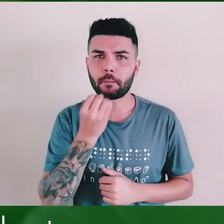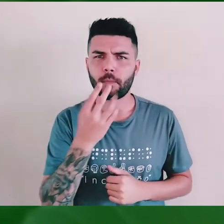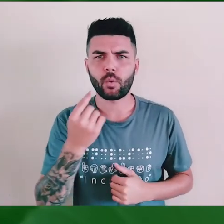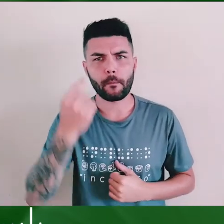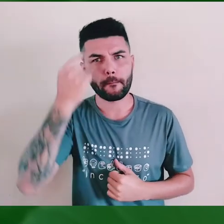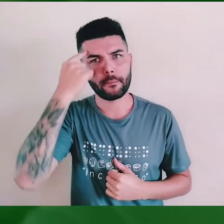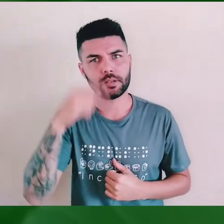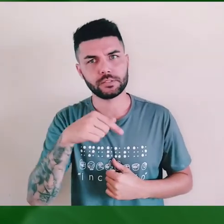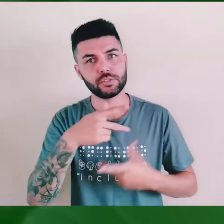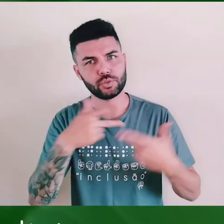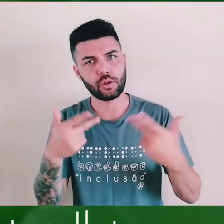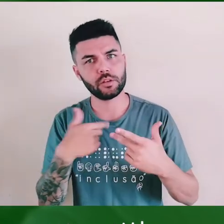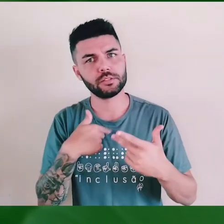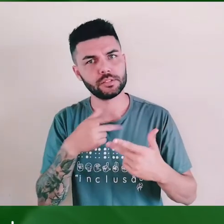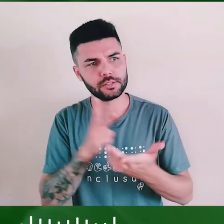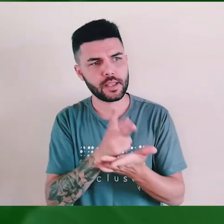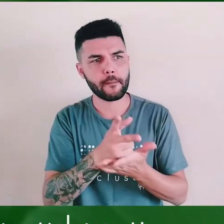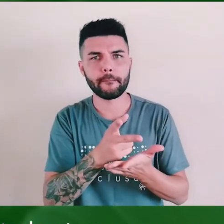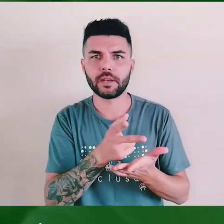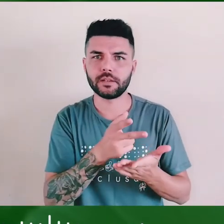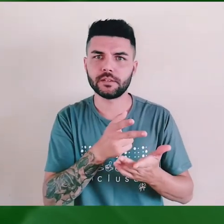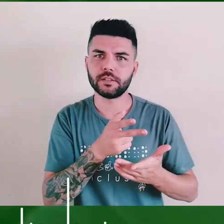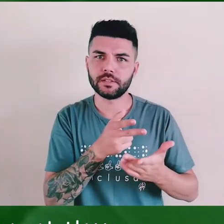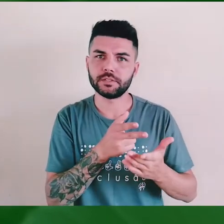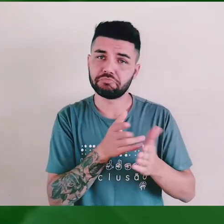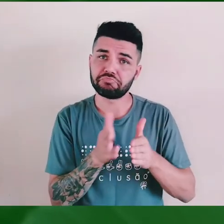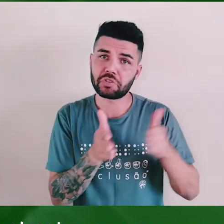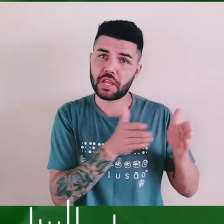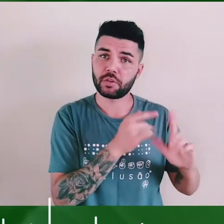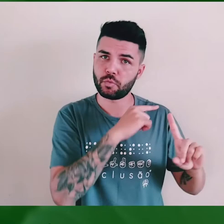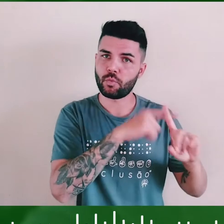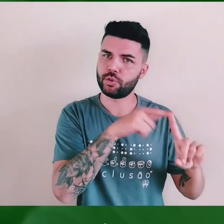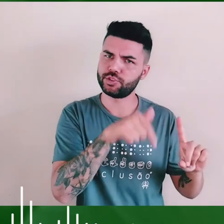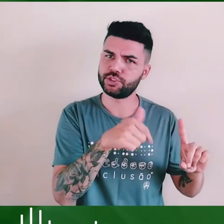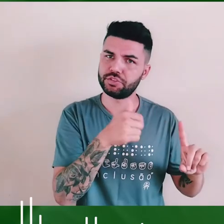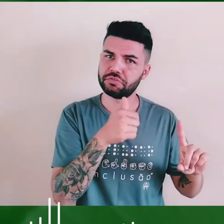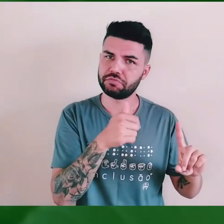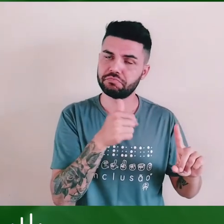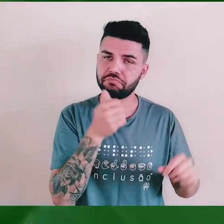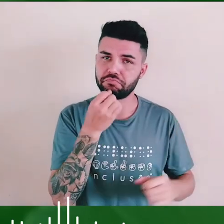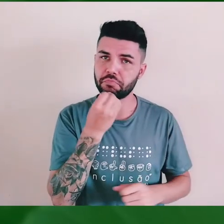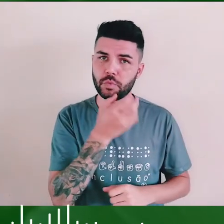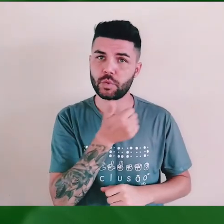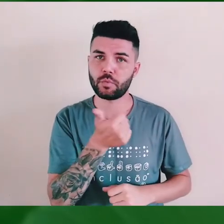um lado positivo né? Pedro:Sim, muito bacana, isso é fundamental. Pelo menos isso né,